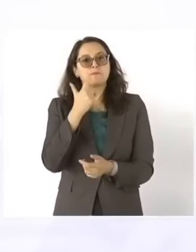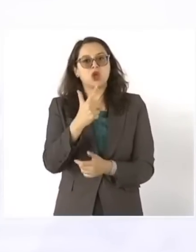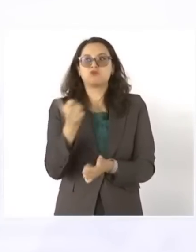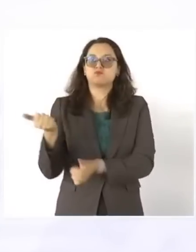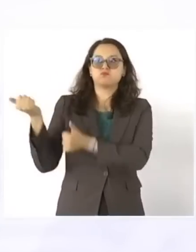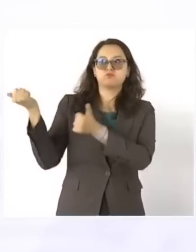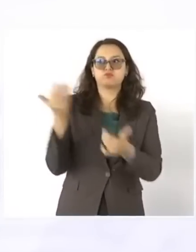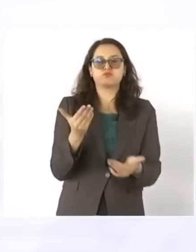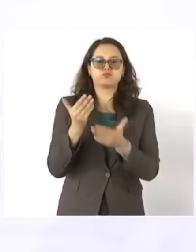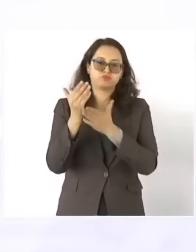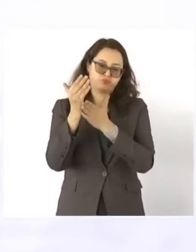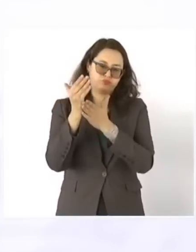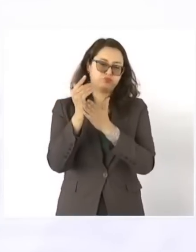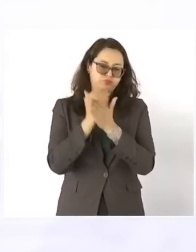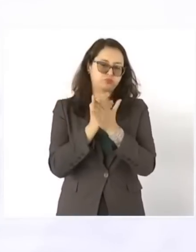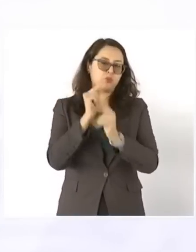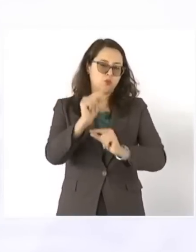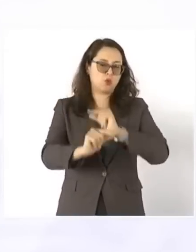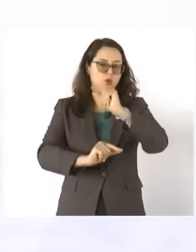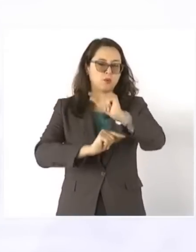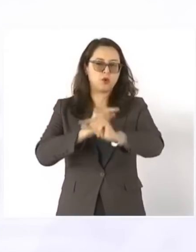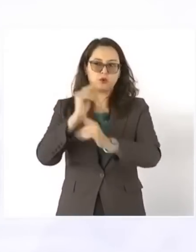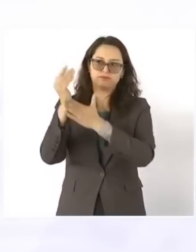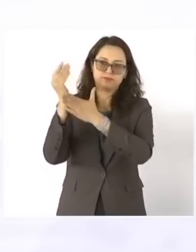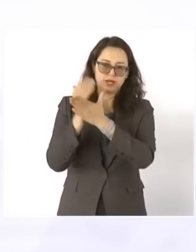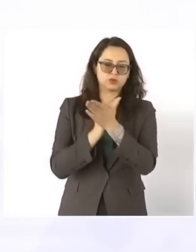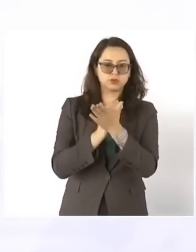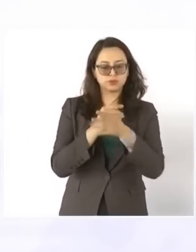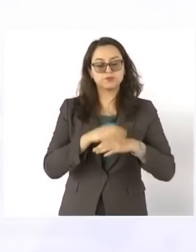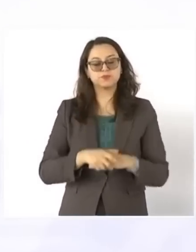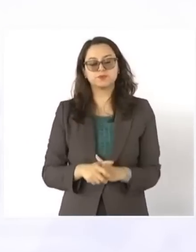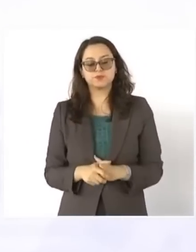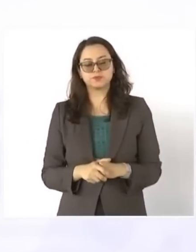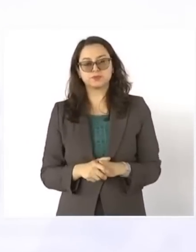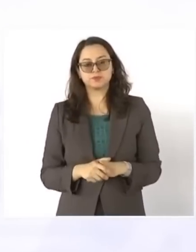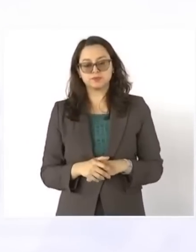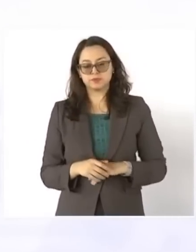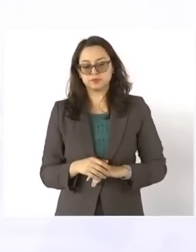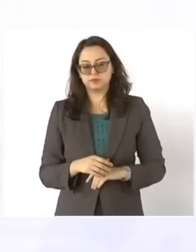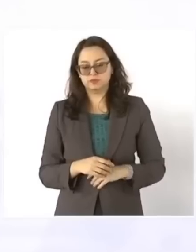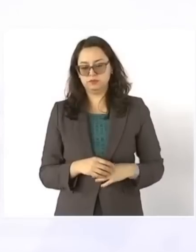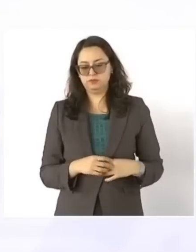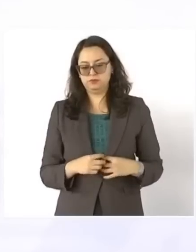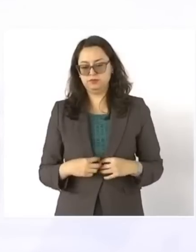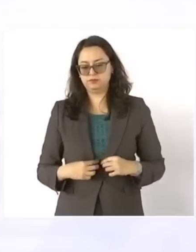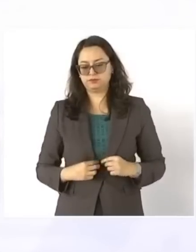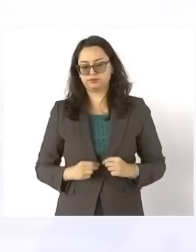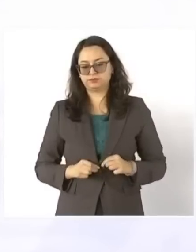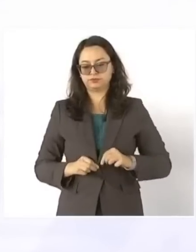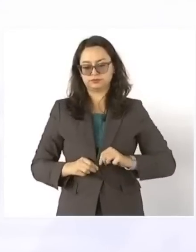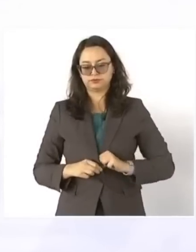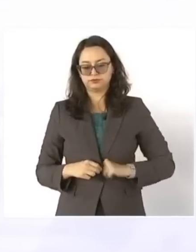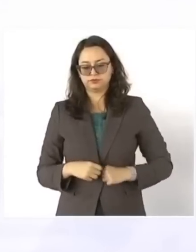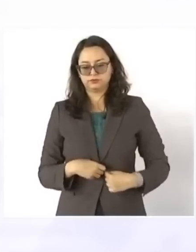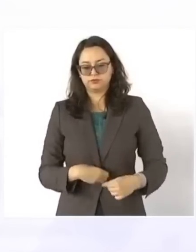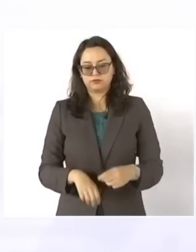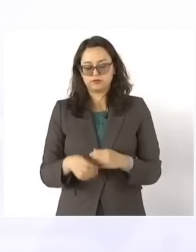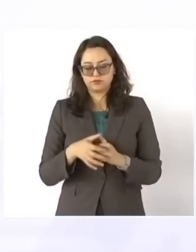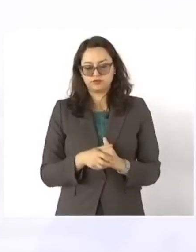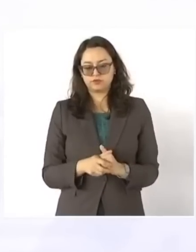manera planeada las importaciones eh lanzar el fondo de banca de desarrollo para la mediana